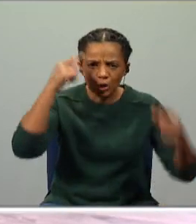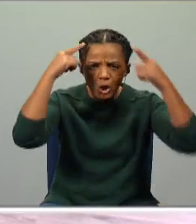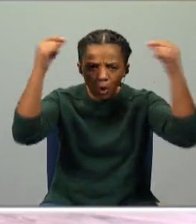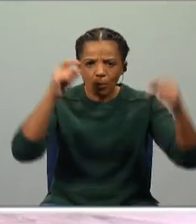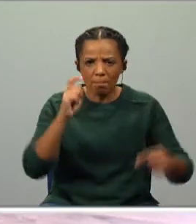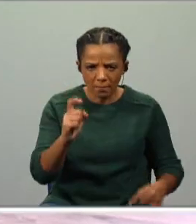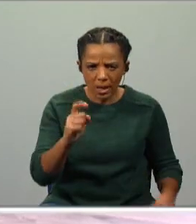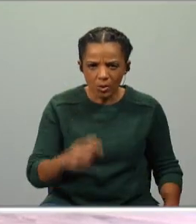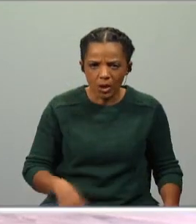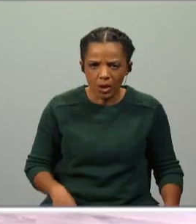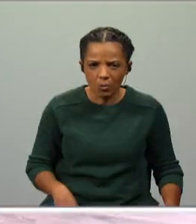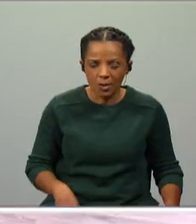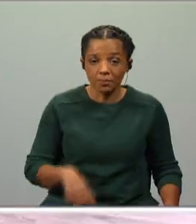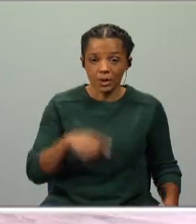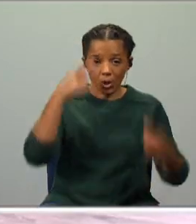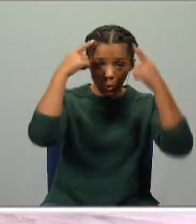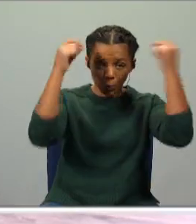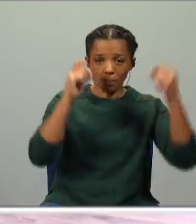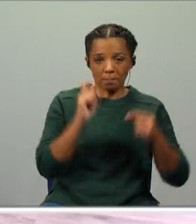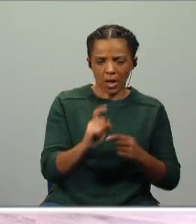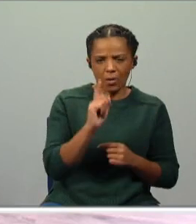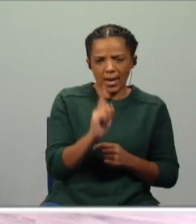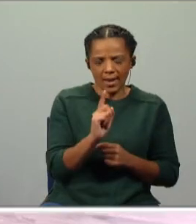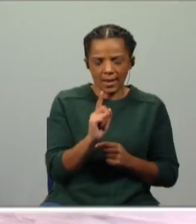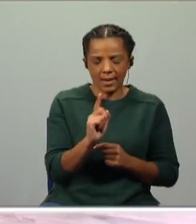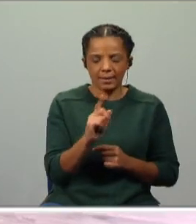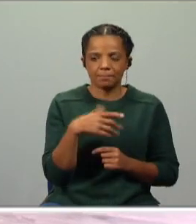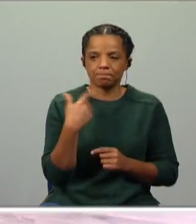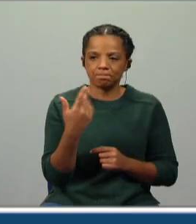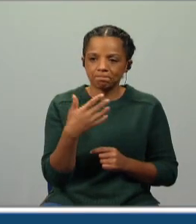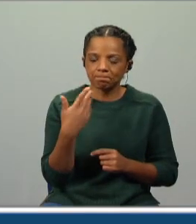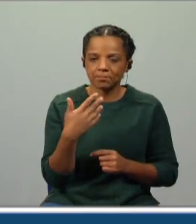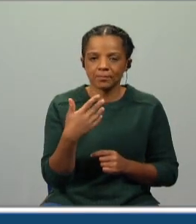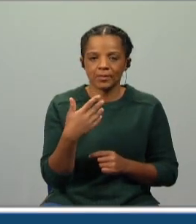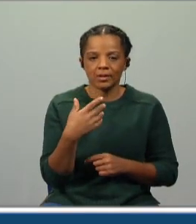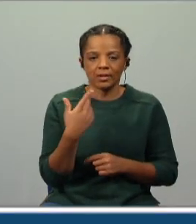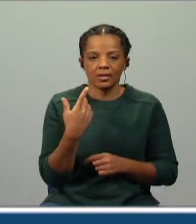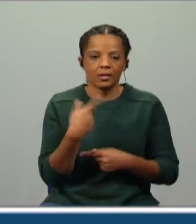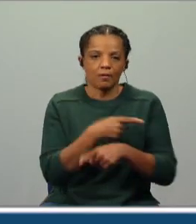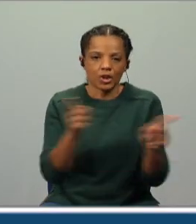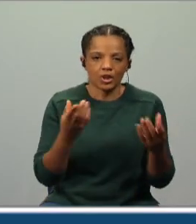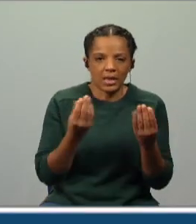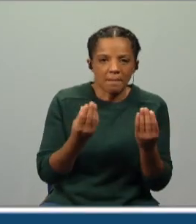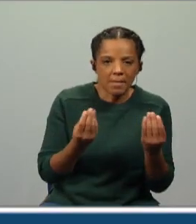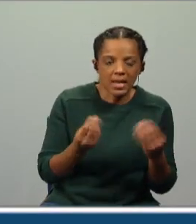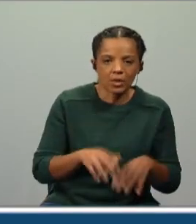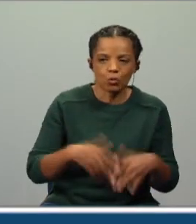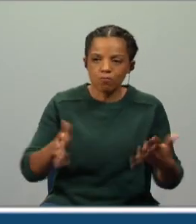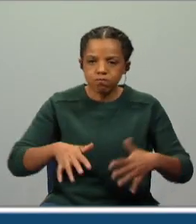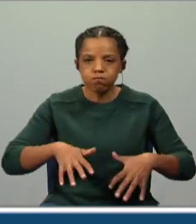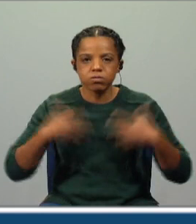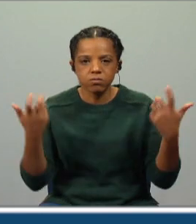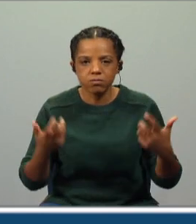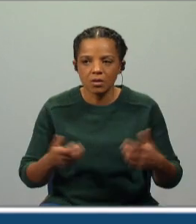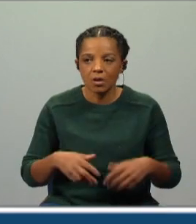O lobo mau, é sempre um personagem que tem medo ou vocês se irritam ou gostam,